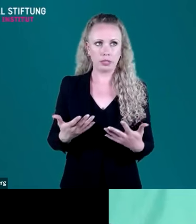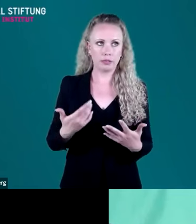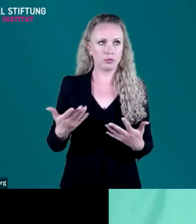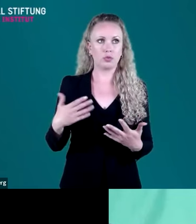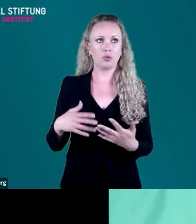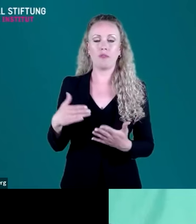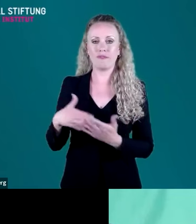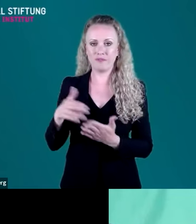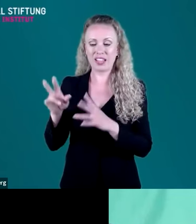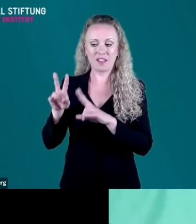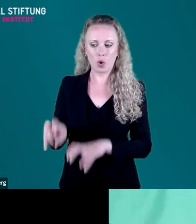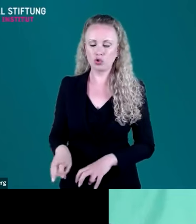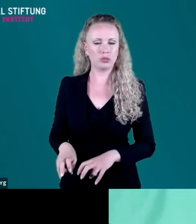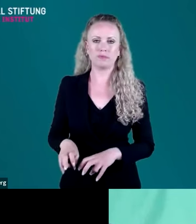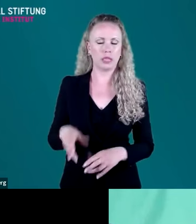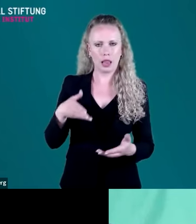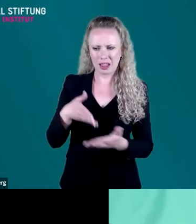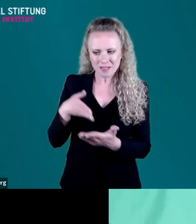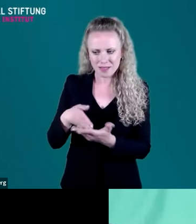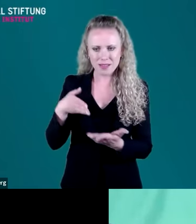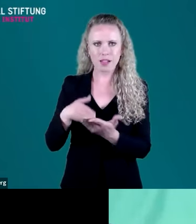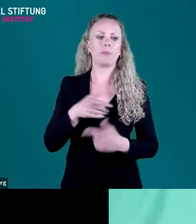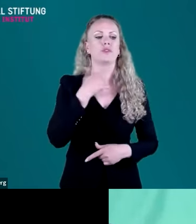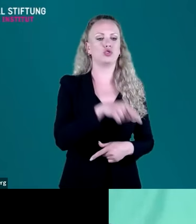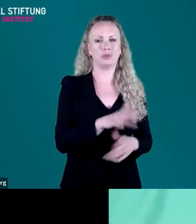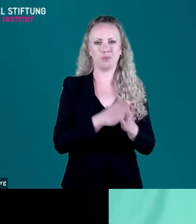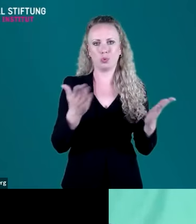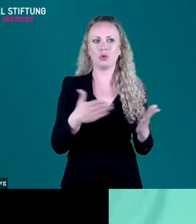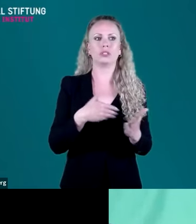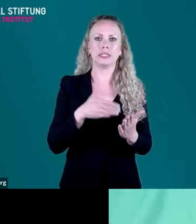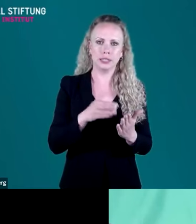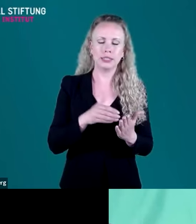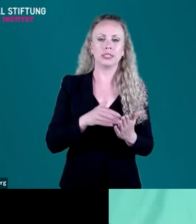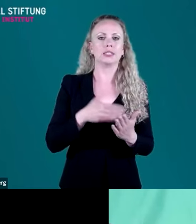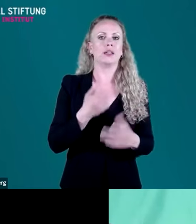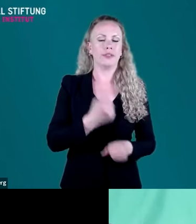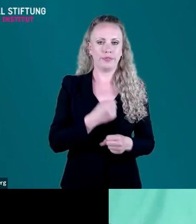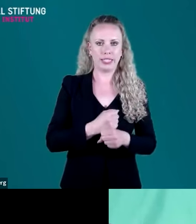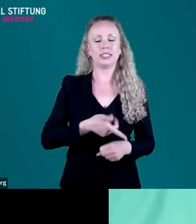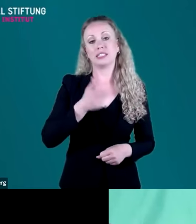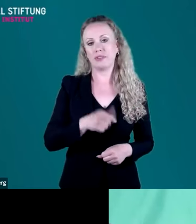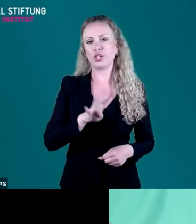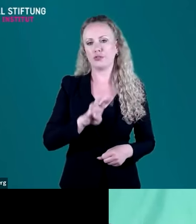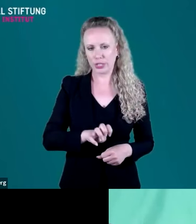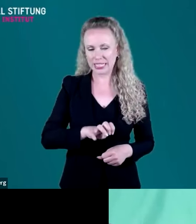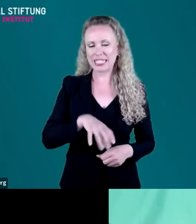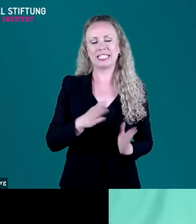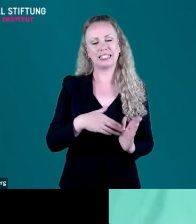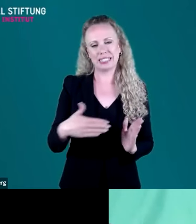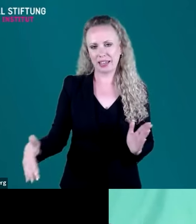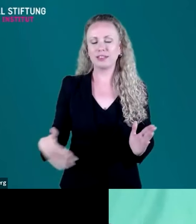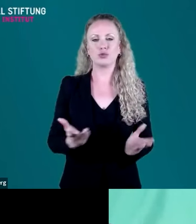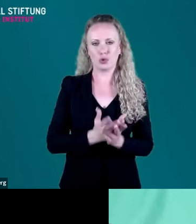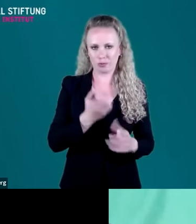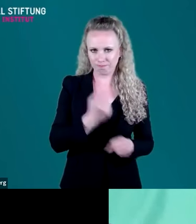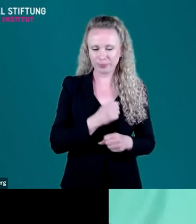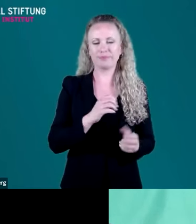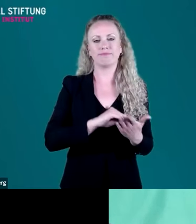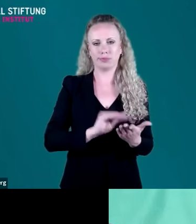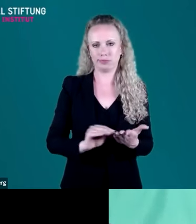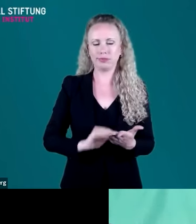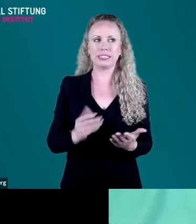Aber das soll auf jeden Fall fertiggestellt werden. Und da sind dann, also, 240 Seiten habe ich schon geschrieben. Das wird auf jeden Fall sehr detailliert und sehr genau.